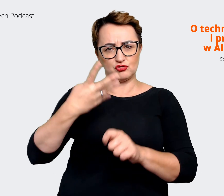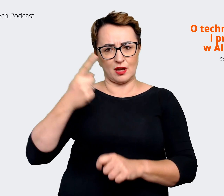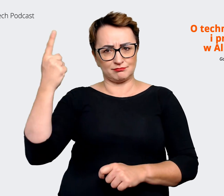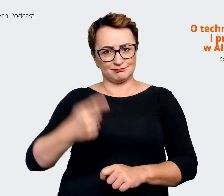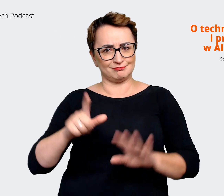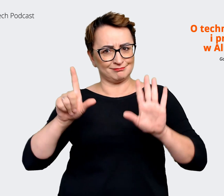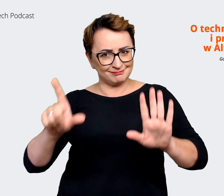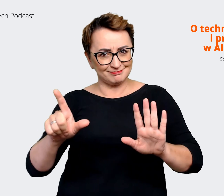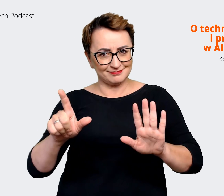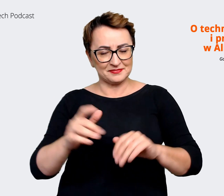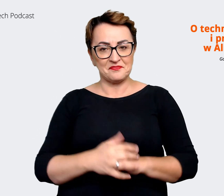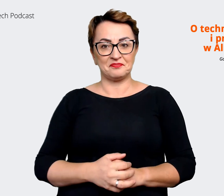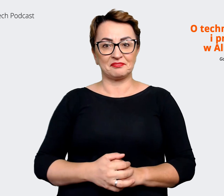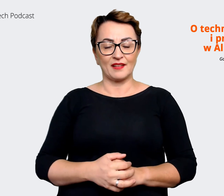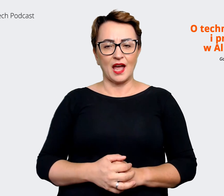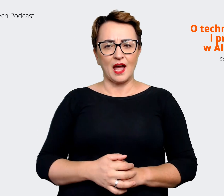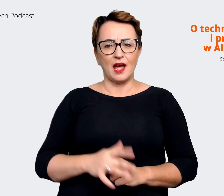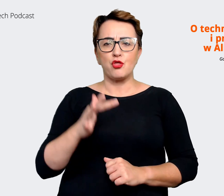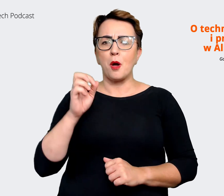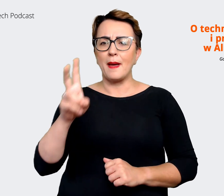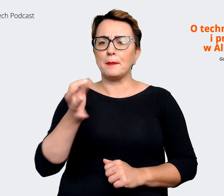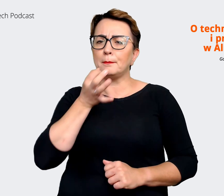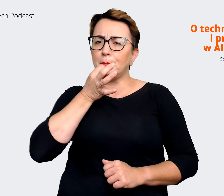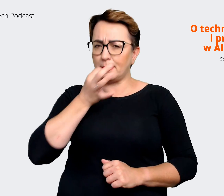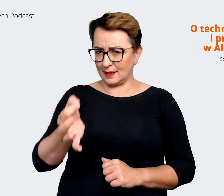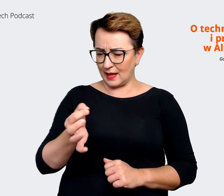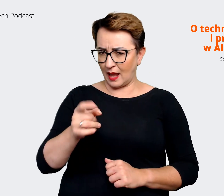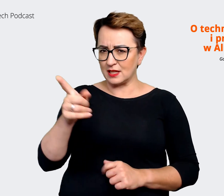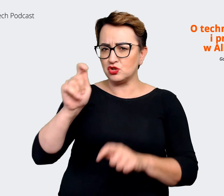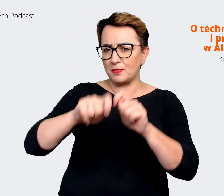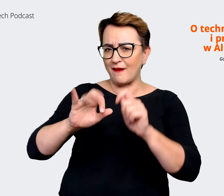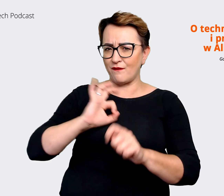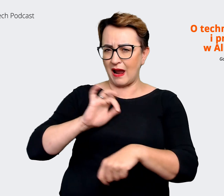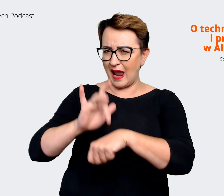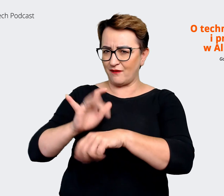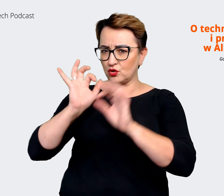dobę. Tomek więc pytanie jak sprawdzacie swoją efektywność? Jakie metryki mierzycie?